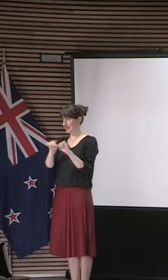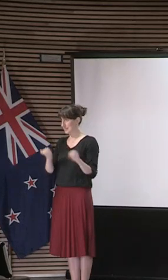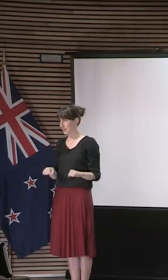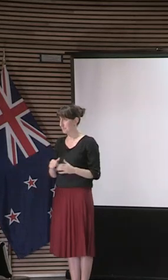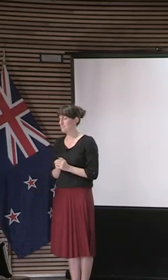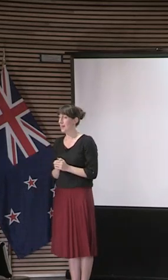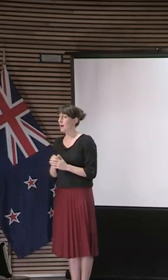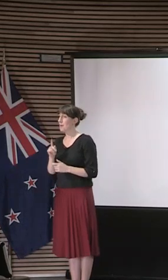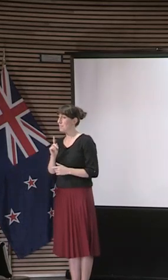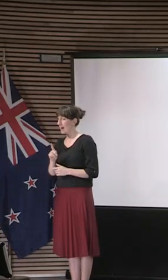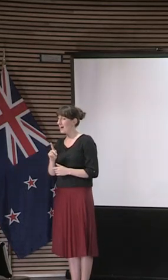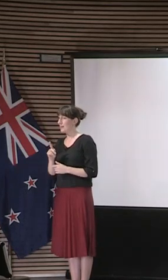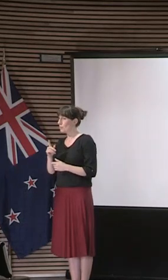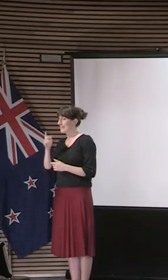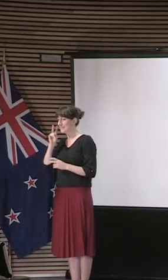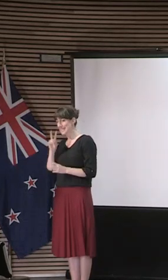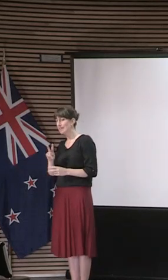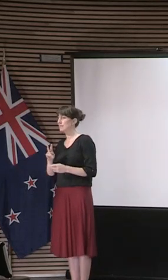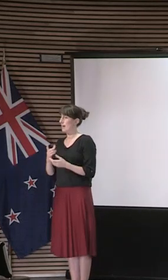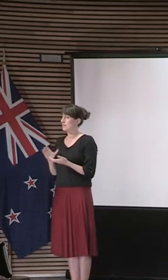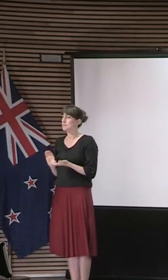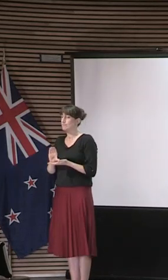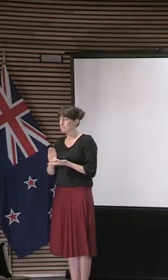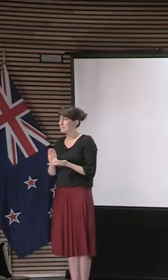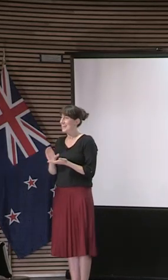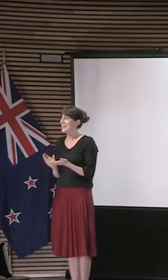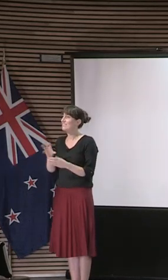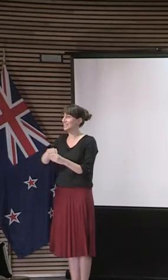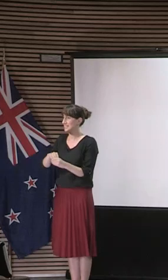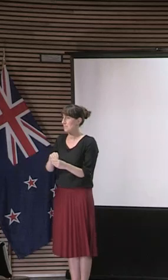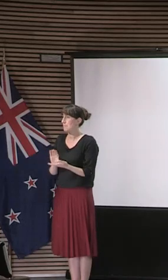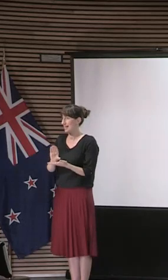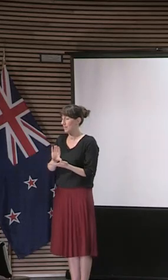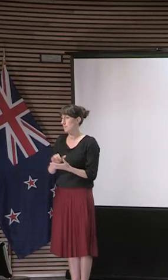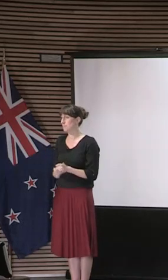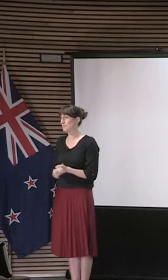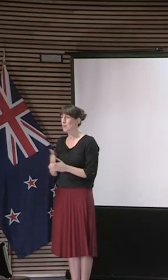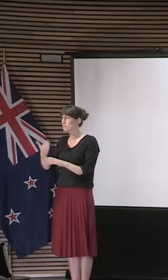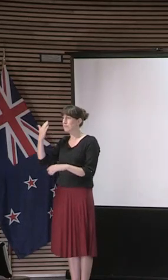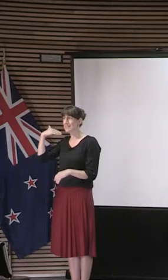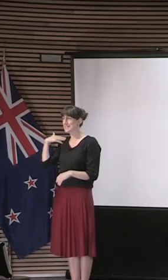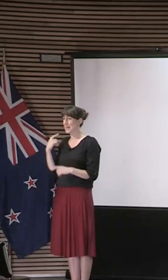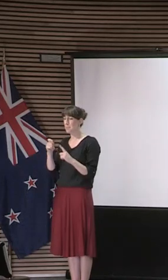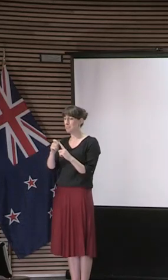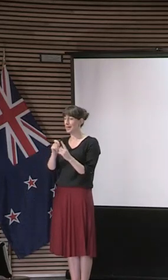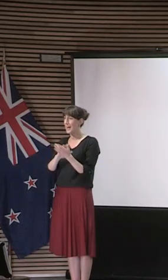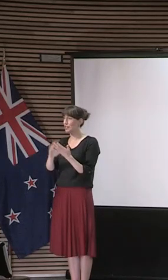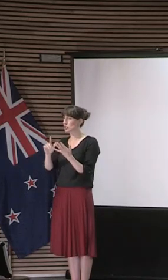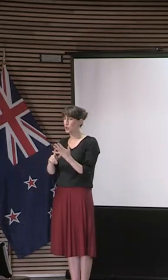tena e korero ana au i mua o te COVID-19, a, ko te wahanga o tenei kaupapa a te Kawanatanga.